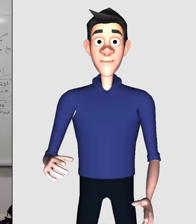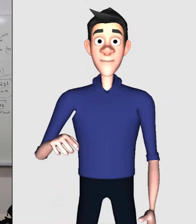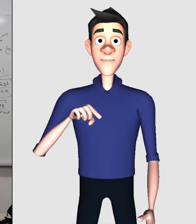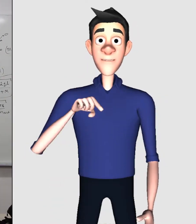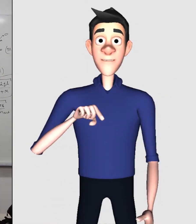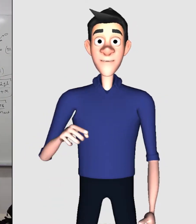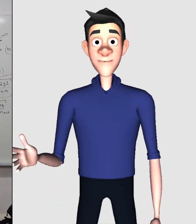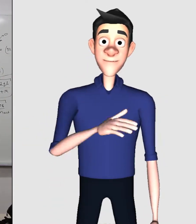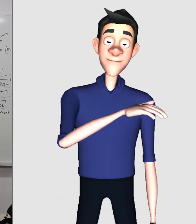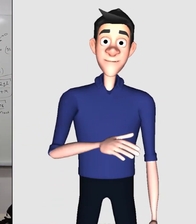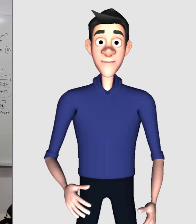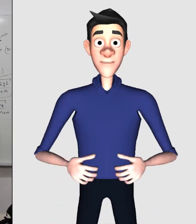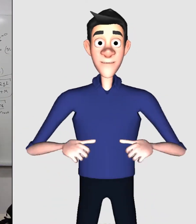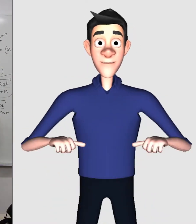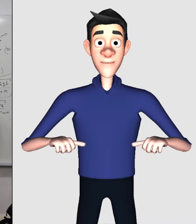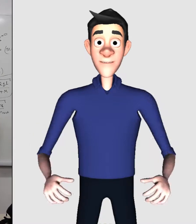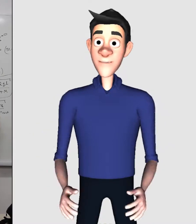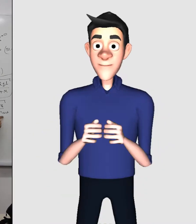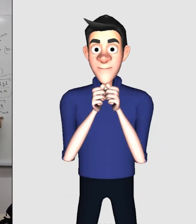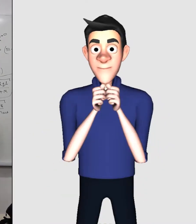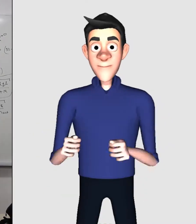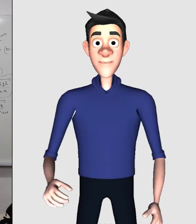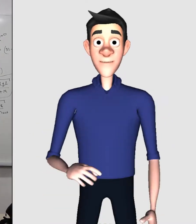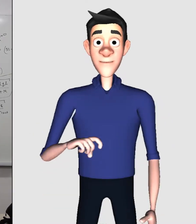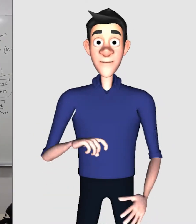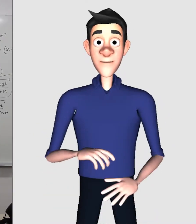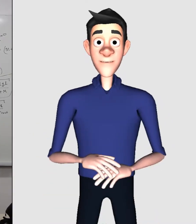Vamos ficar com m mais M